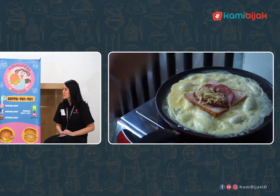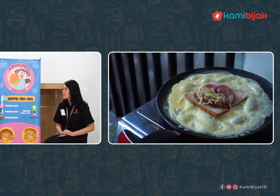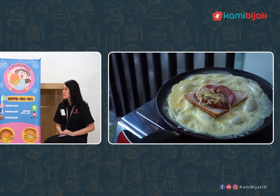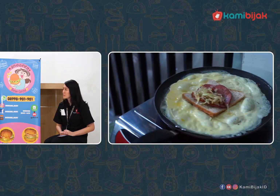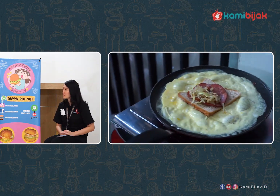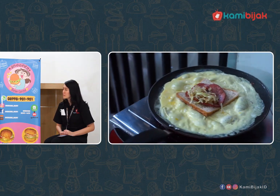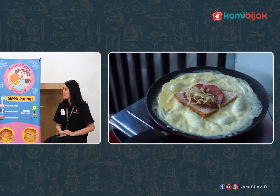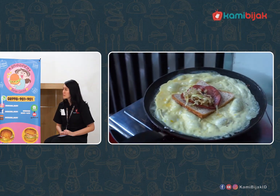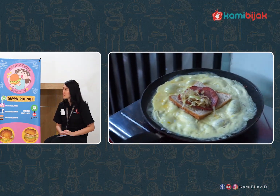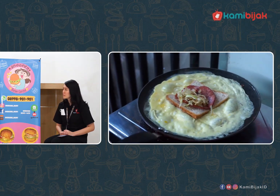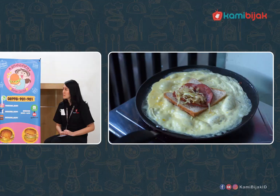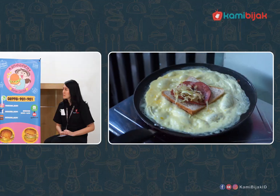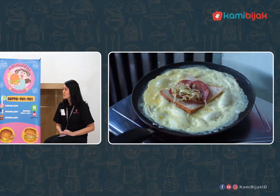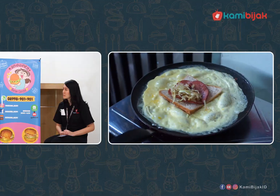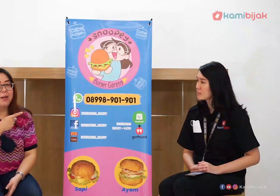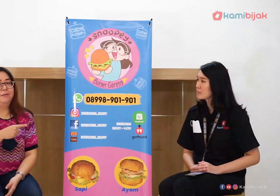saya penasaran.